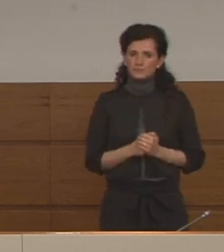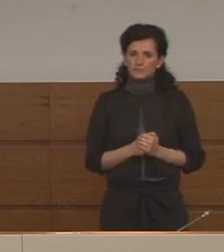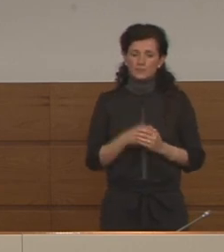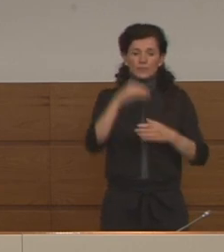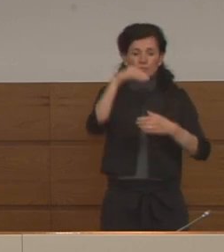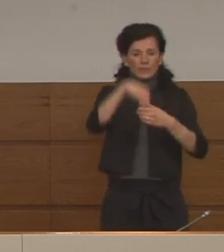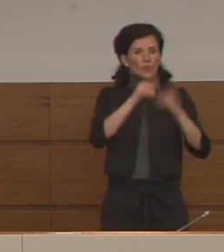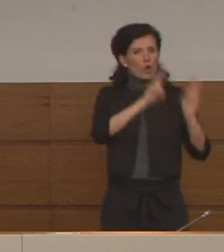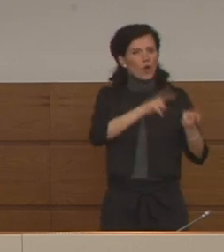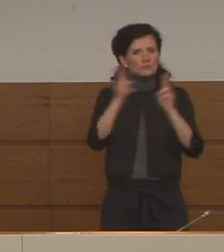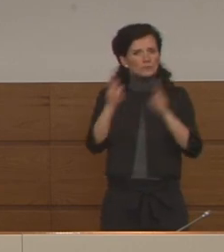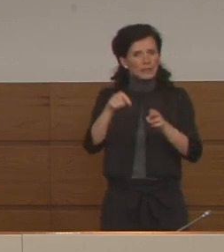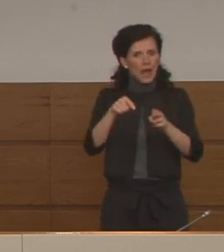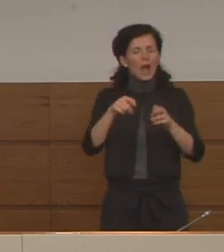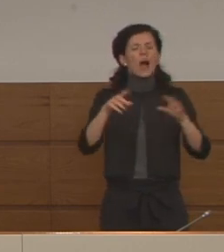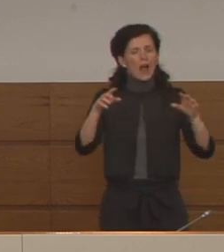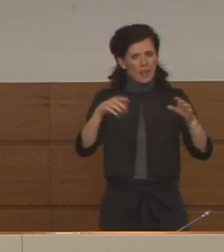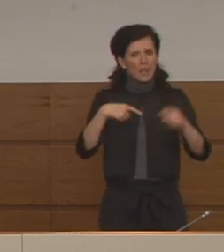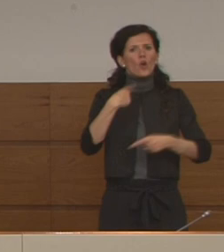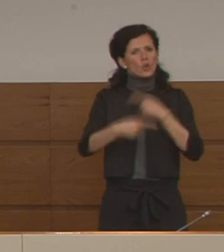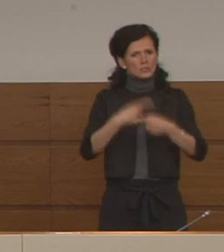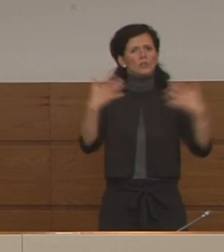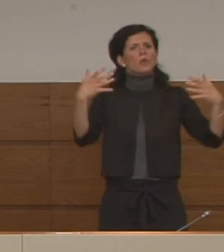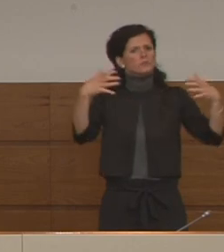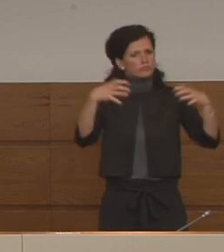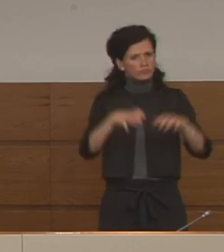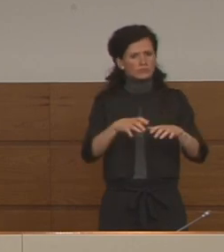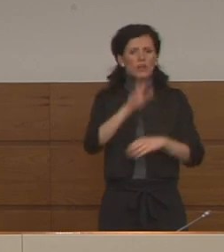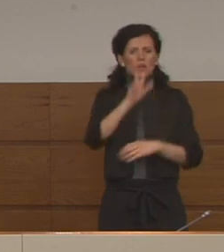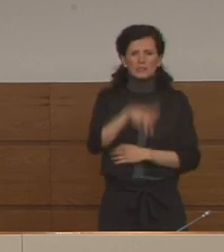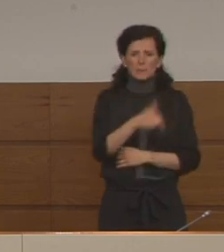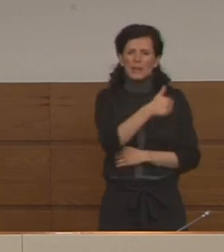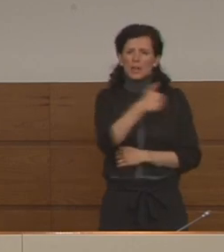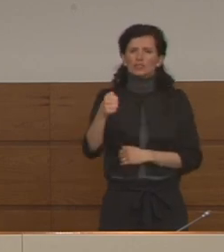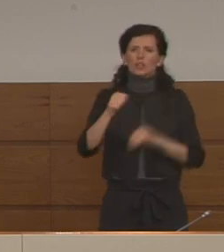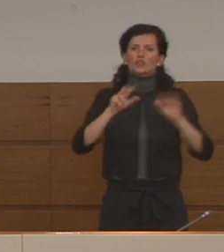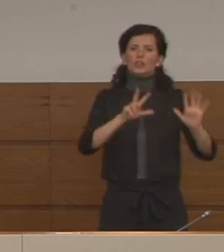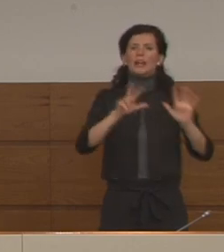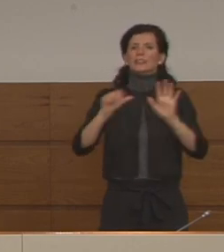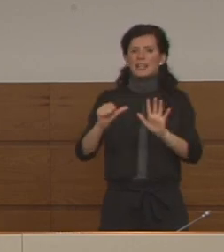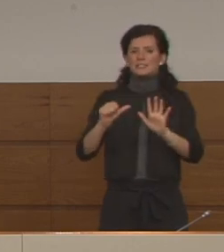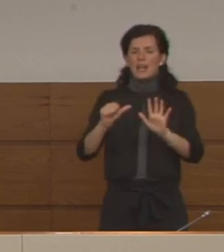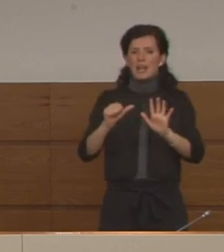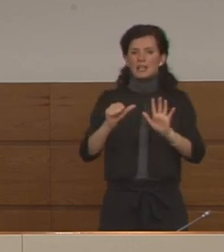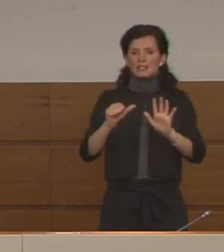strutture ospedaliere. Ad oggi sono infatti 3.186 pazienti